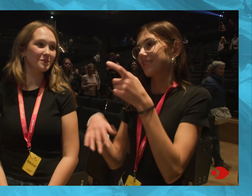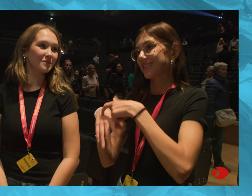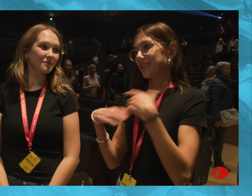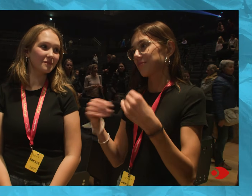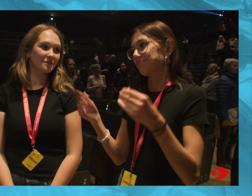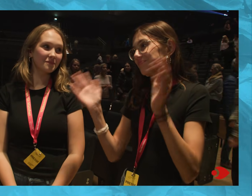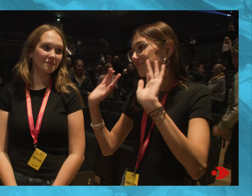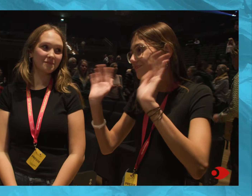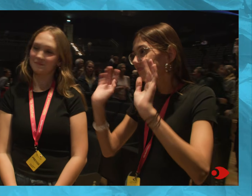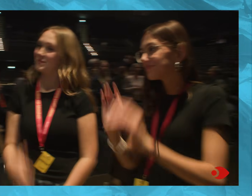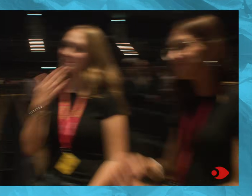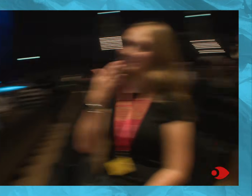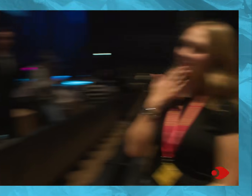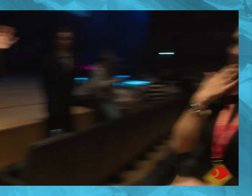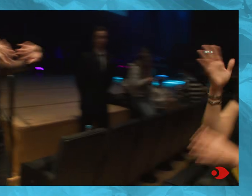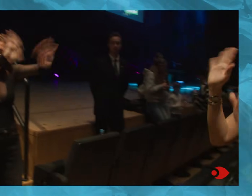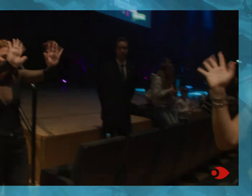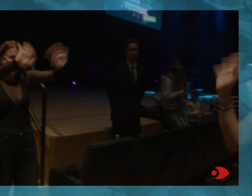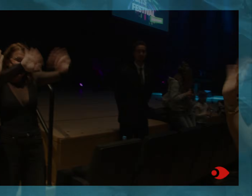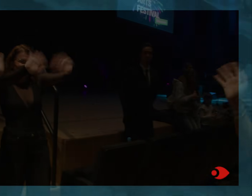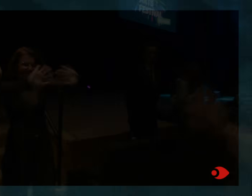Danke, dass ihr euch für uns Zeit genommen habt.